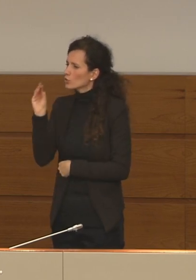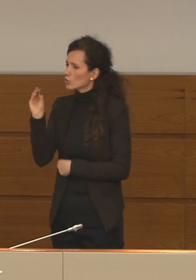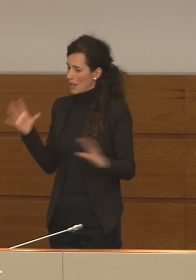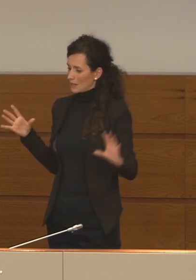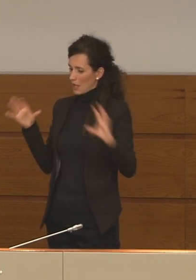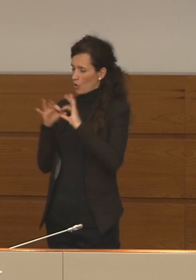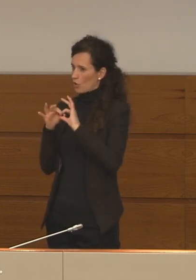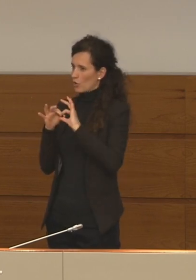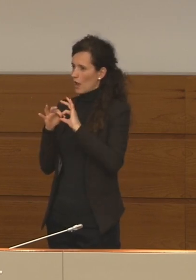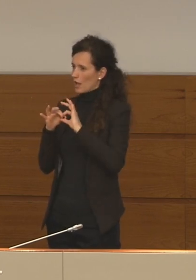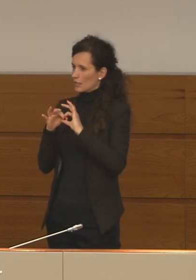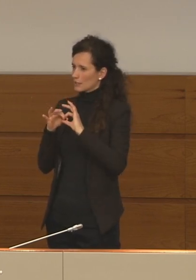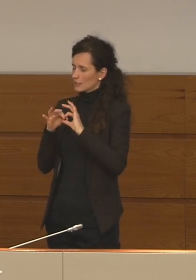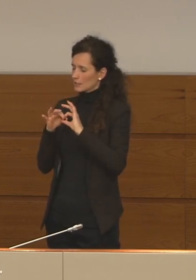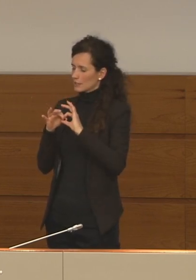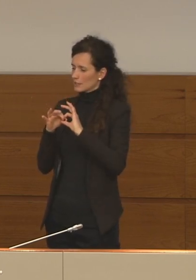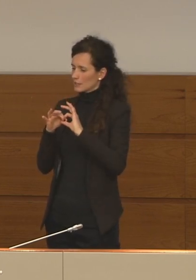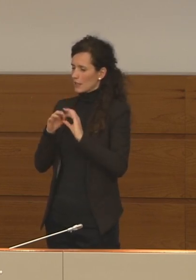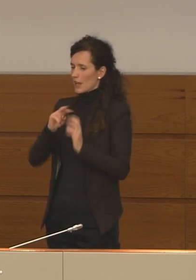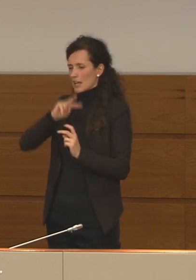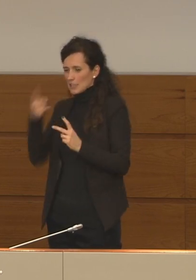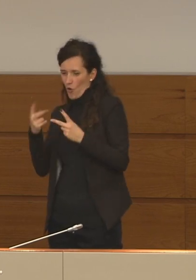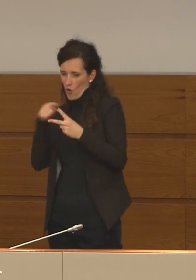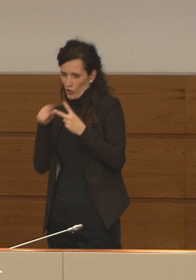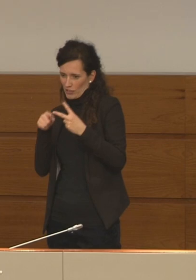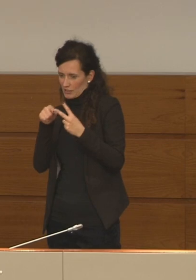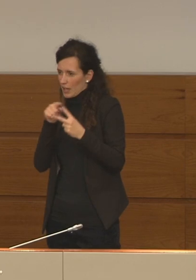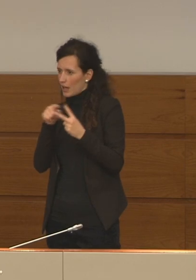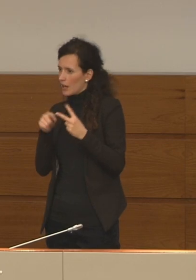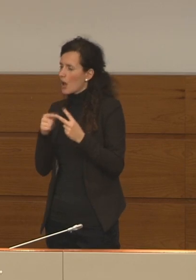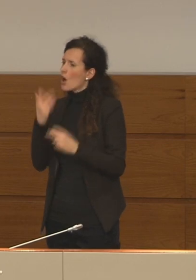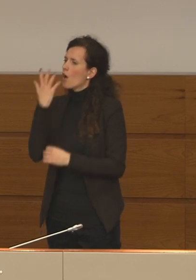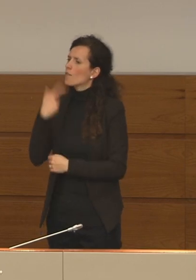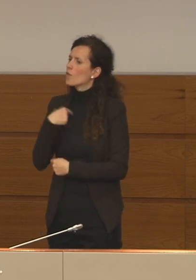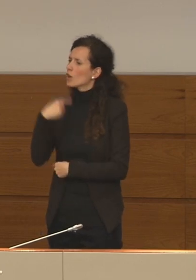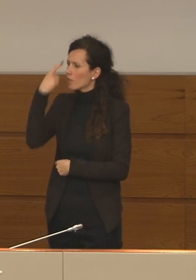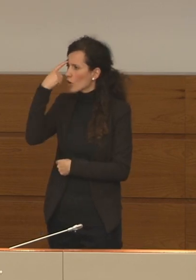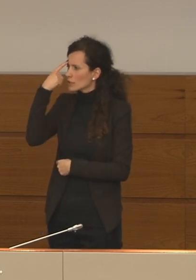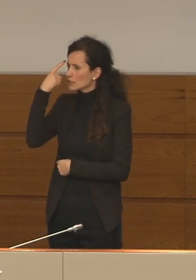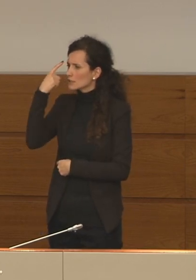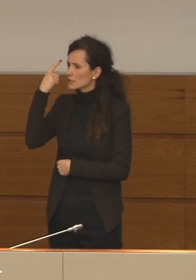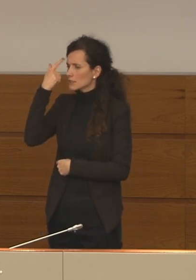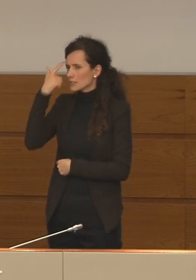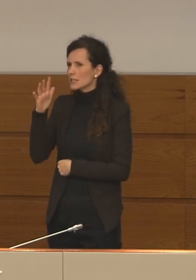Una domanda che è collegata alla seconda, innanzitutto volevo sapere più o meno le